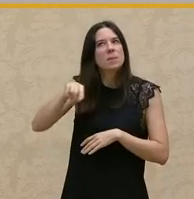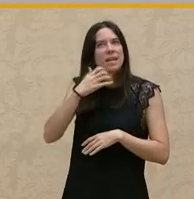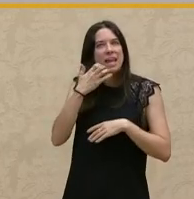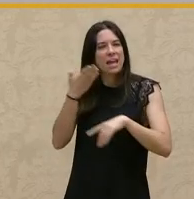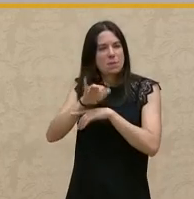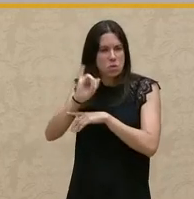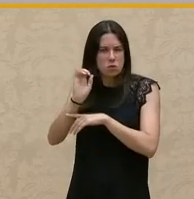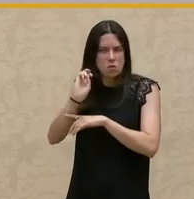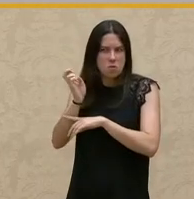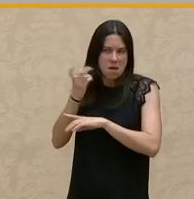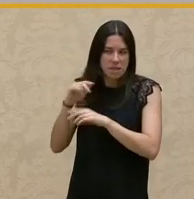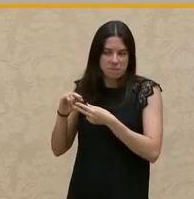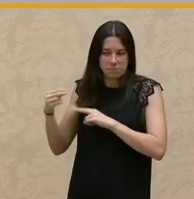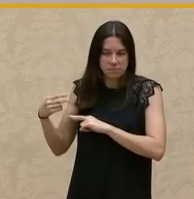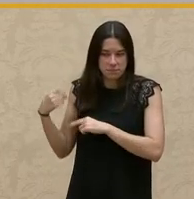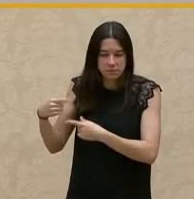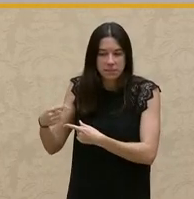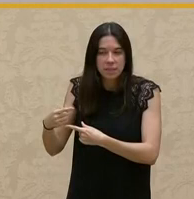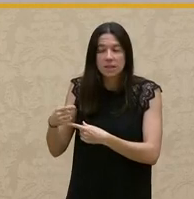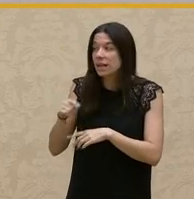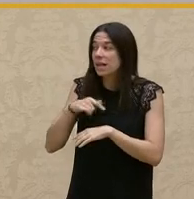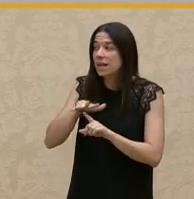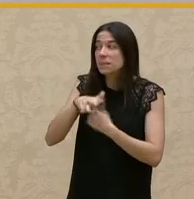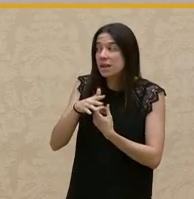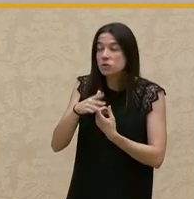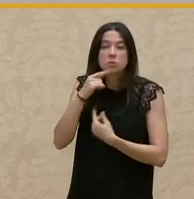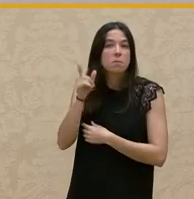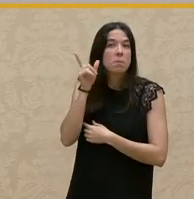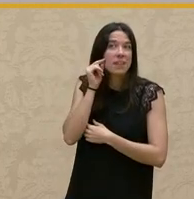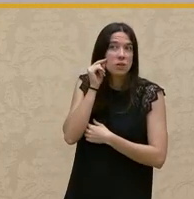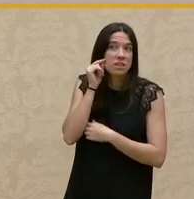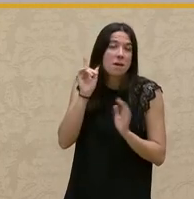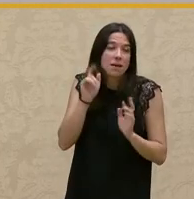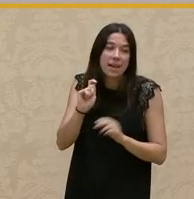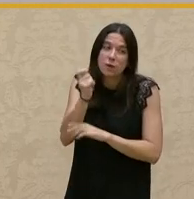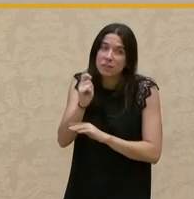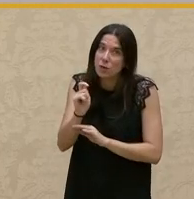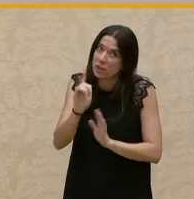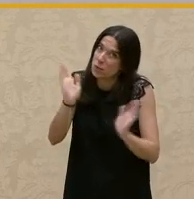en mi caso me ha evitado la pérdida auditiva y espero que siga siendo así durante muchos años.